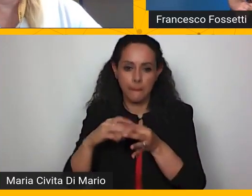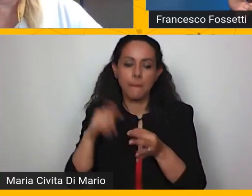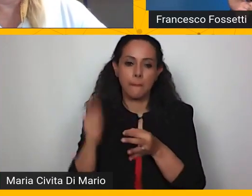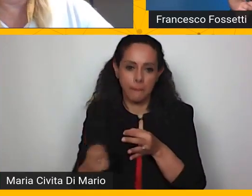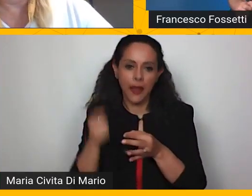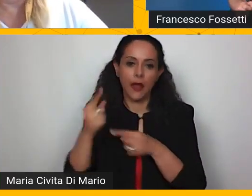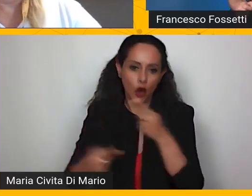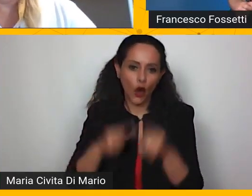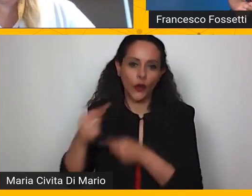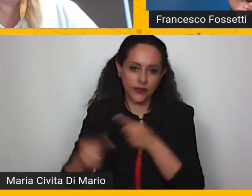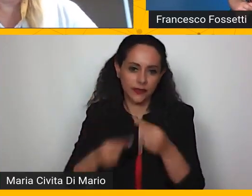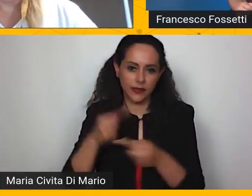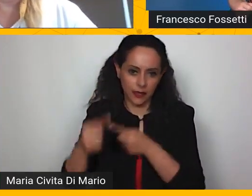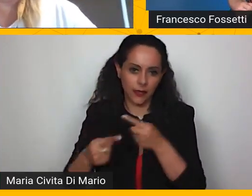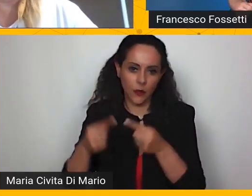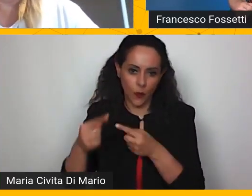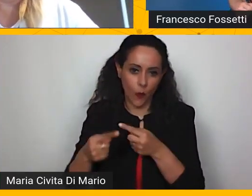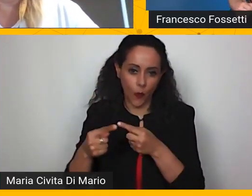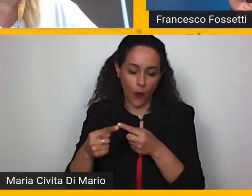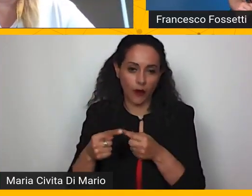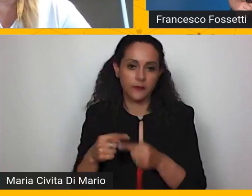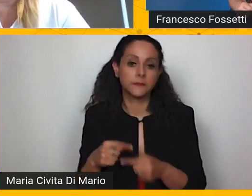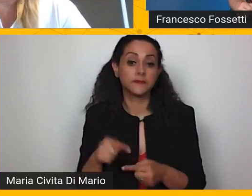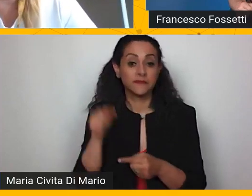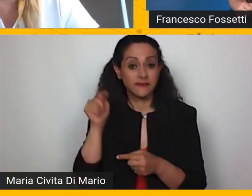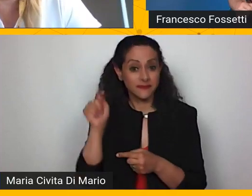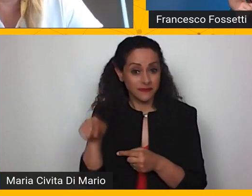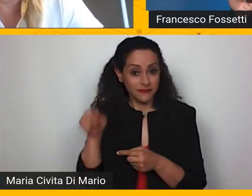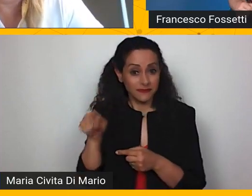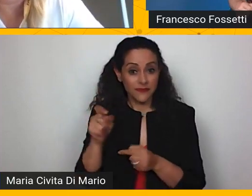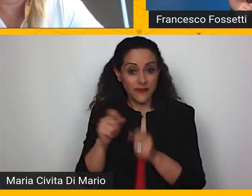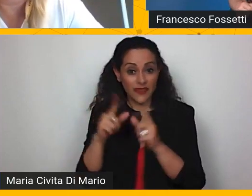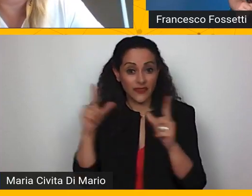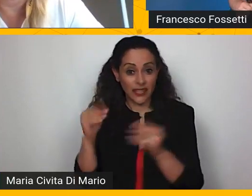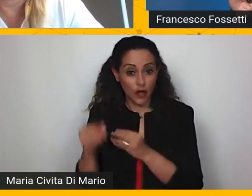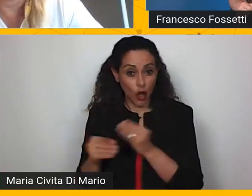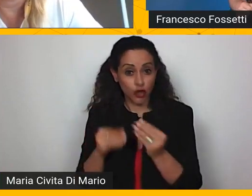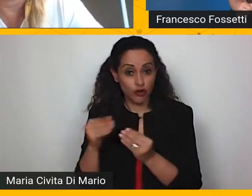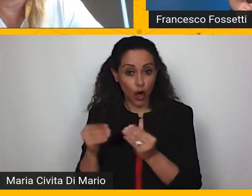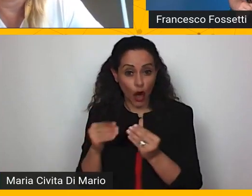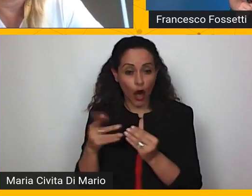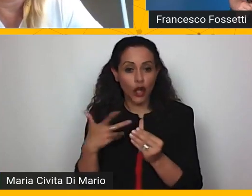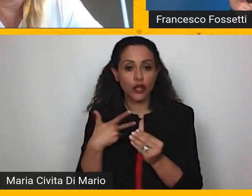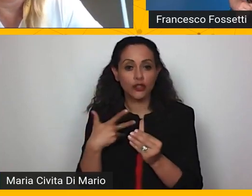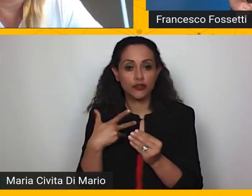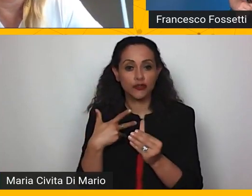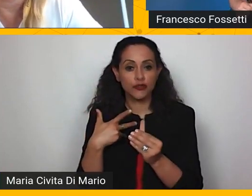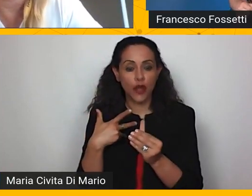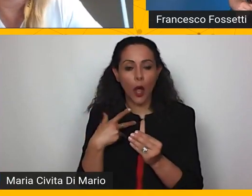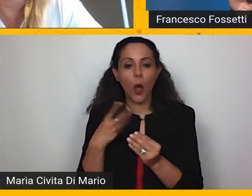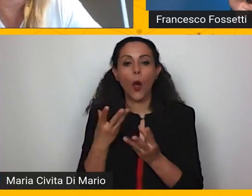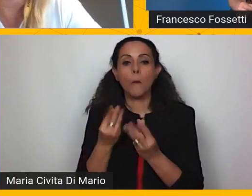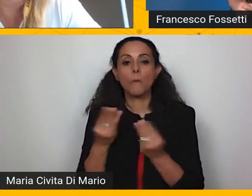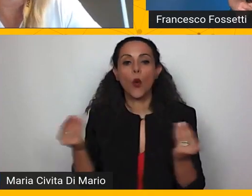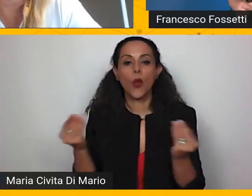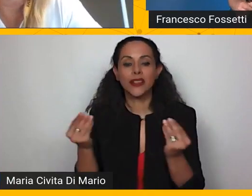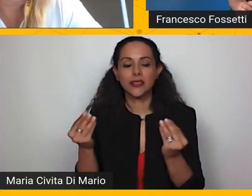monetizzazione continuativa. Di solito sono quei giochi che